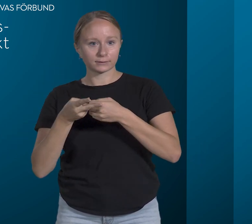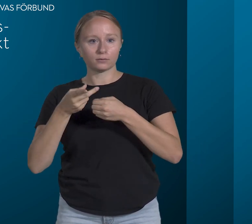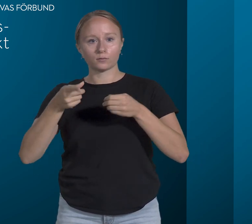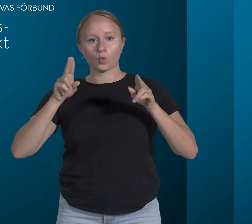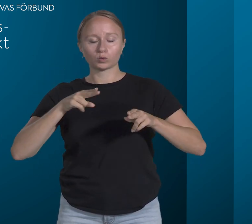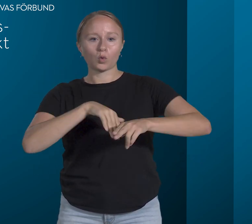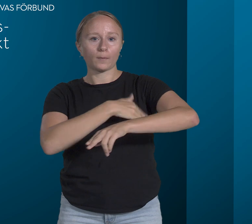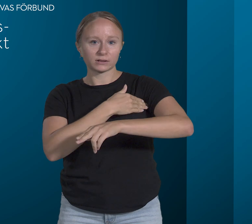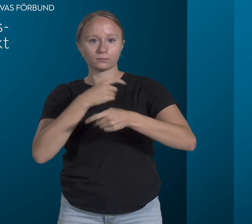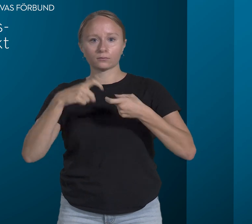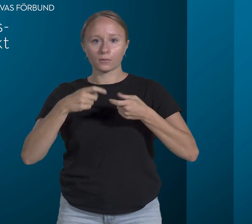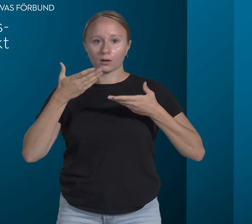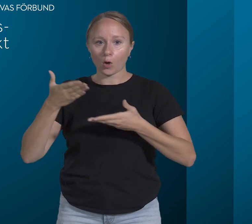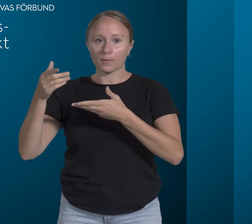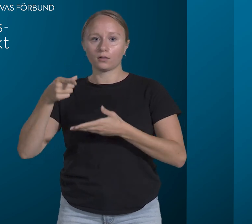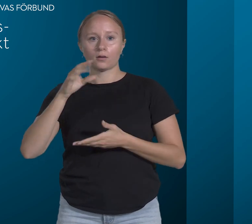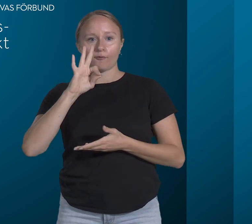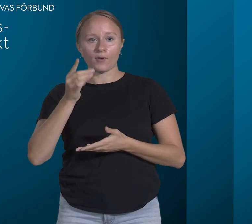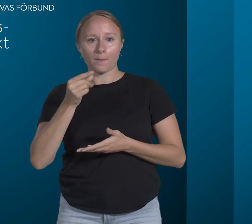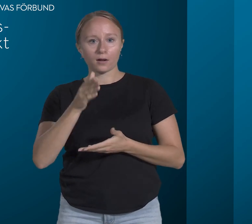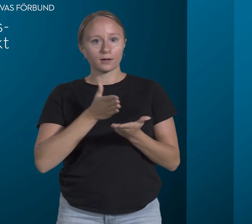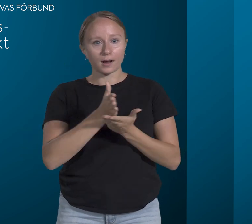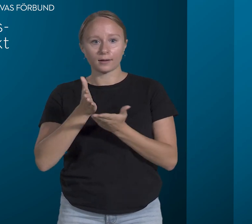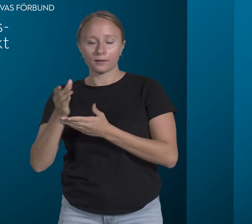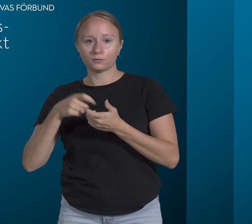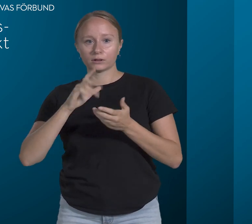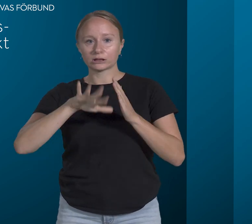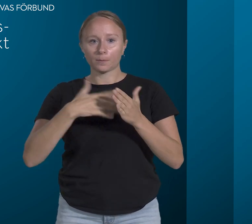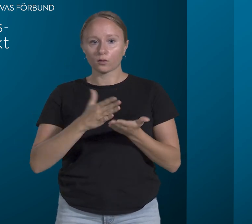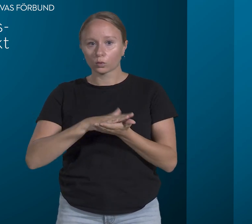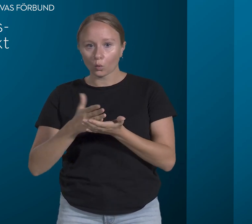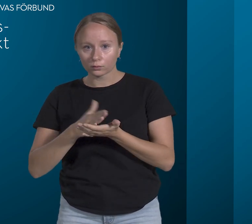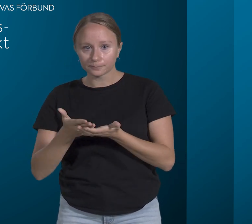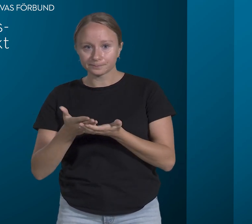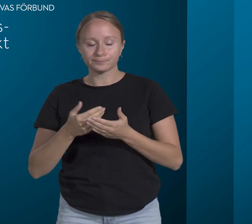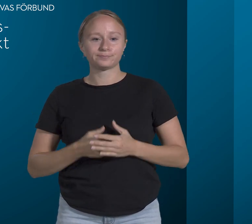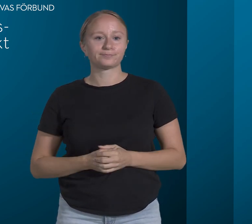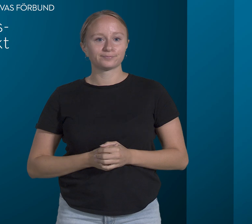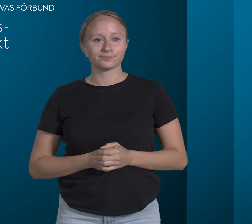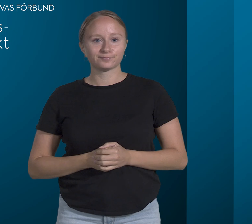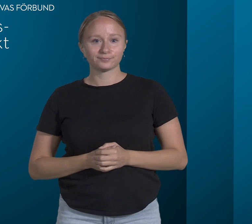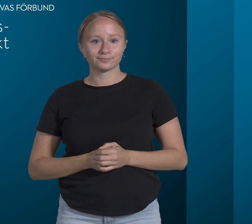klagomål till riksdagens justitieombudsman om FPA:s riktlinjer - gällande teckenspråkstolkning.